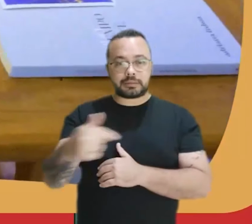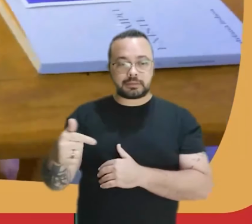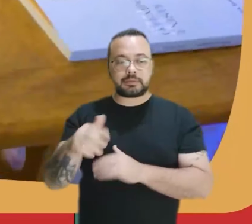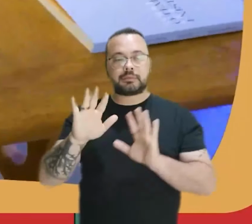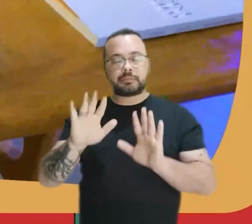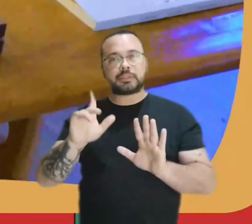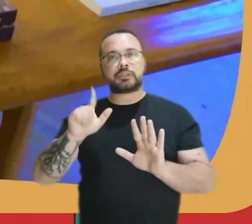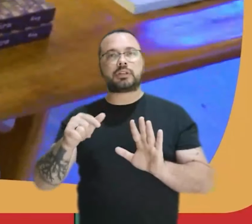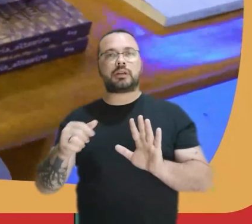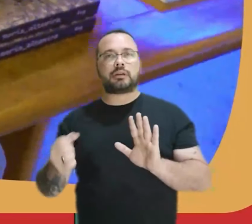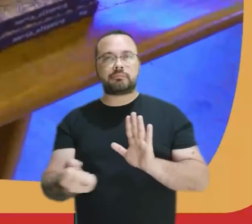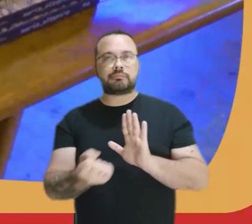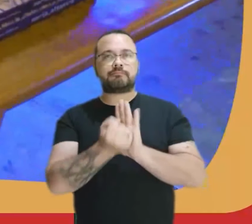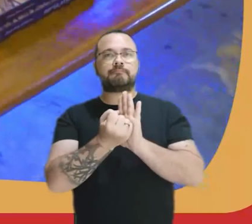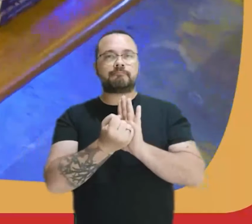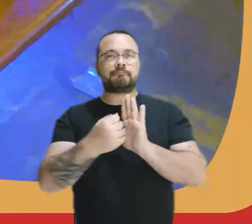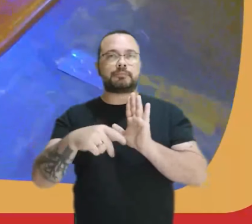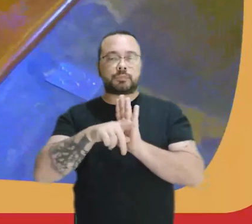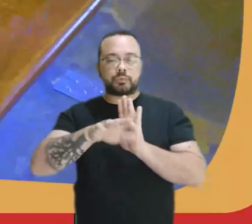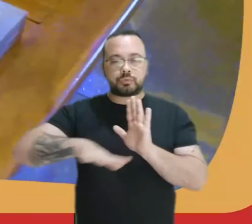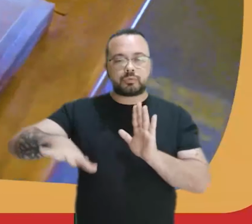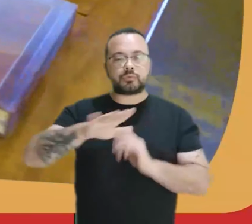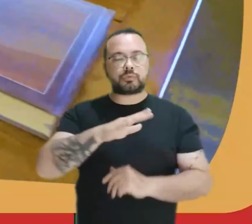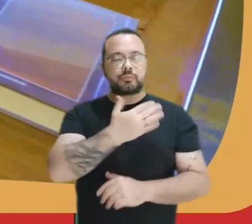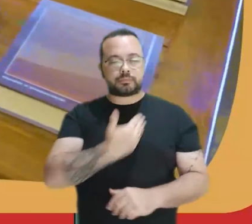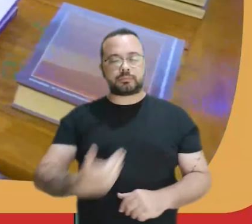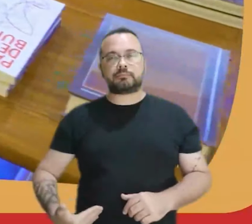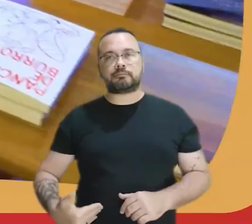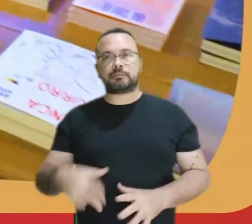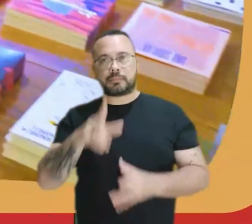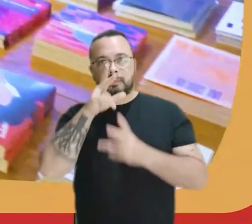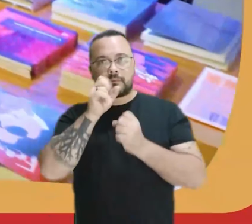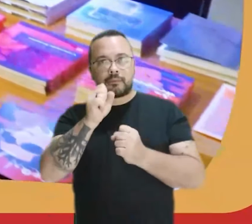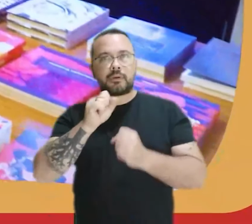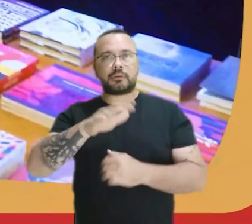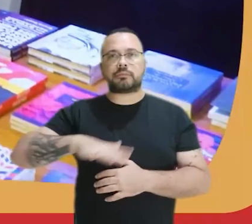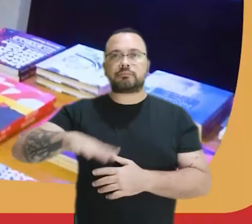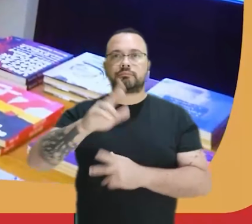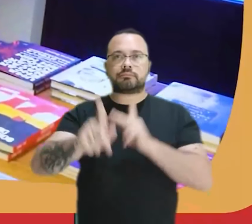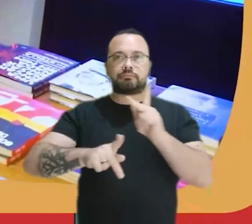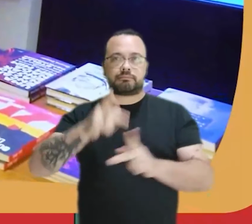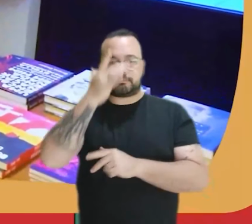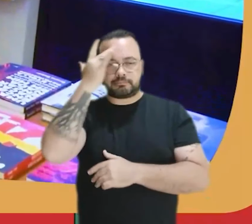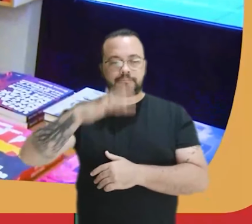um símbolo da conquista do espaço público pela força da população. Então, a gente, abrindo a livraria aqui,